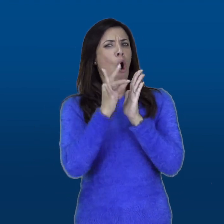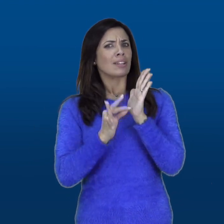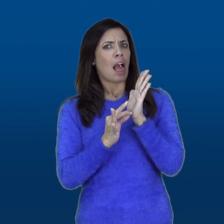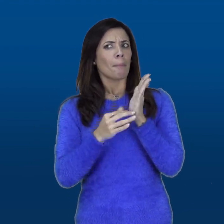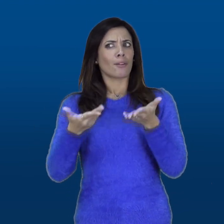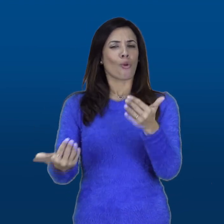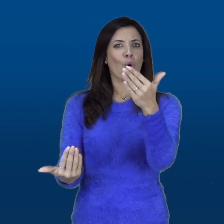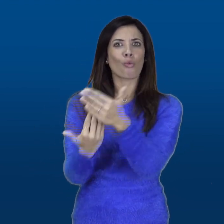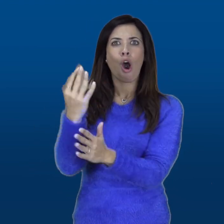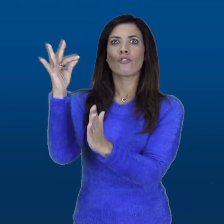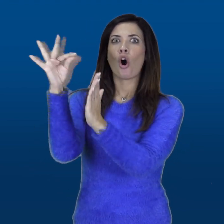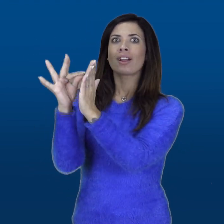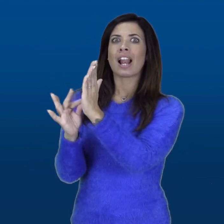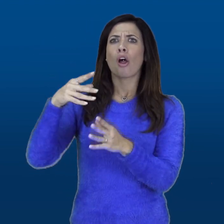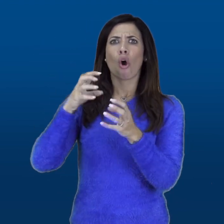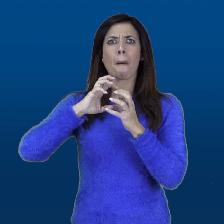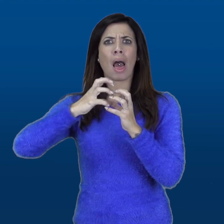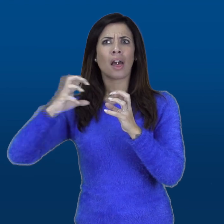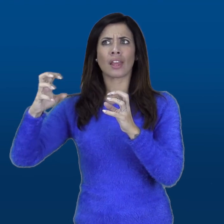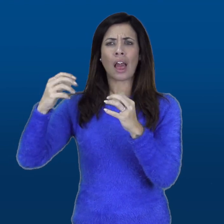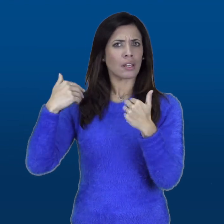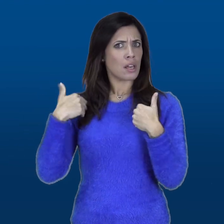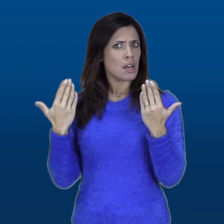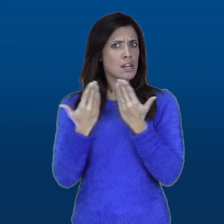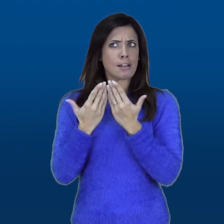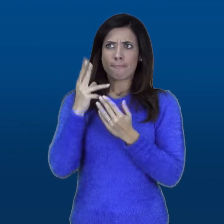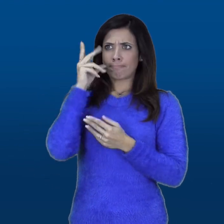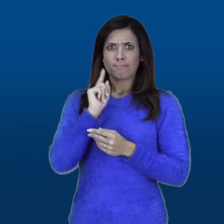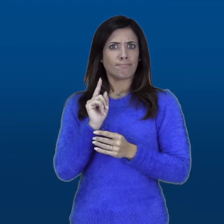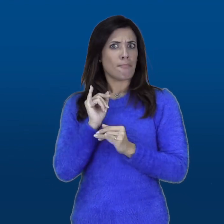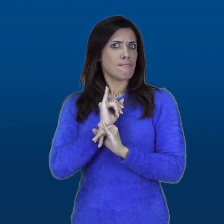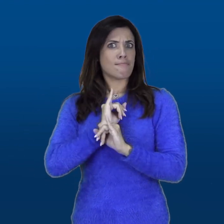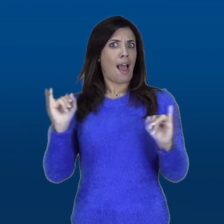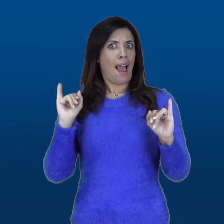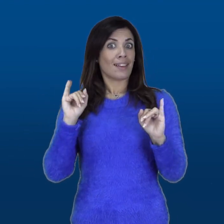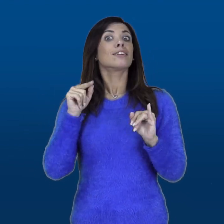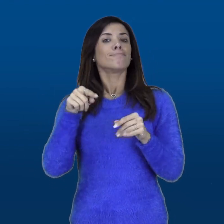devono sostenere un esame preliminare su tutte le materie previste dal nuovo piano di studi per tutti gli anni per i quali tali materie sono previste